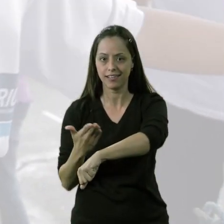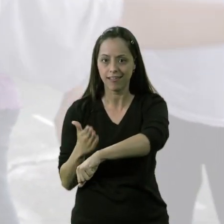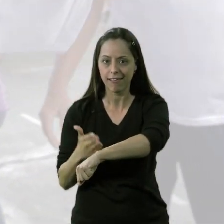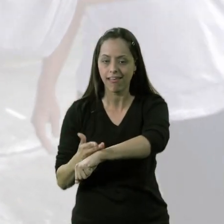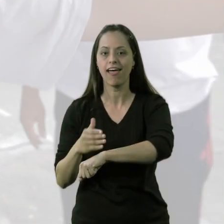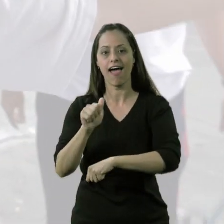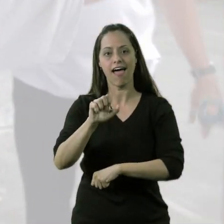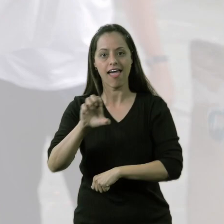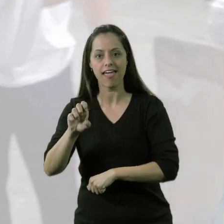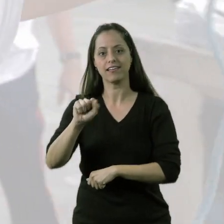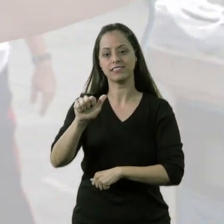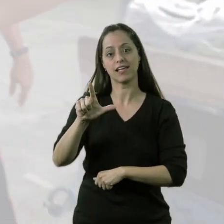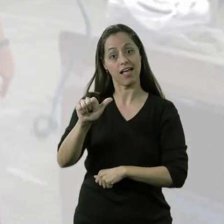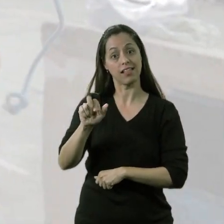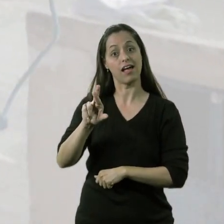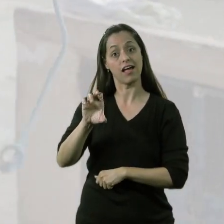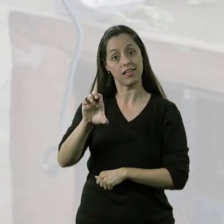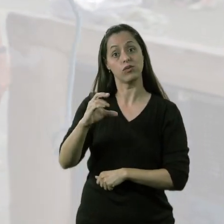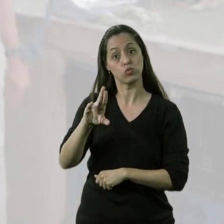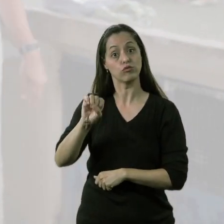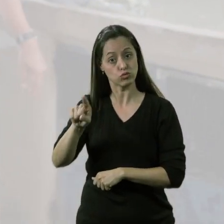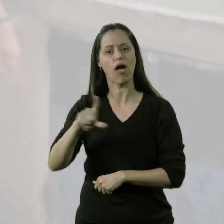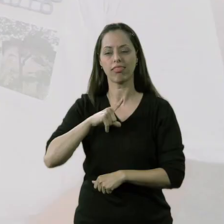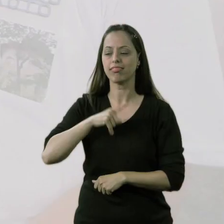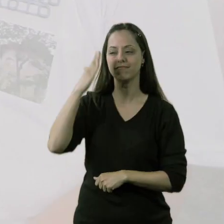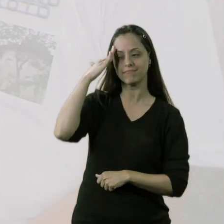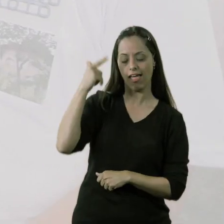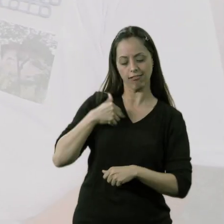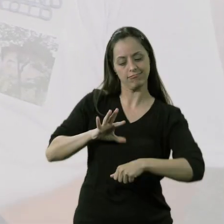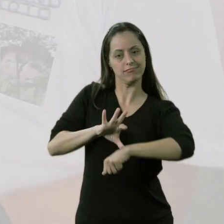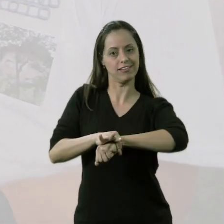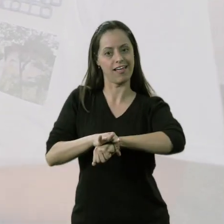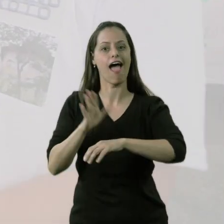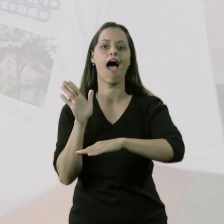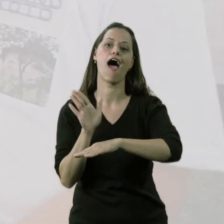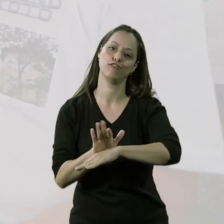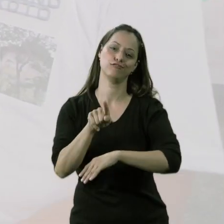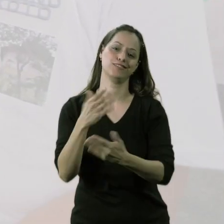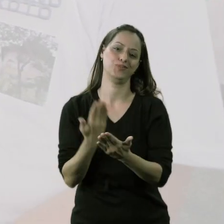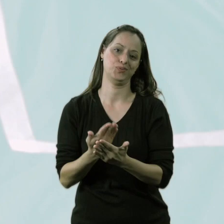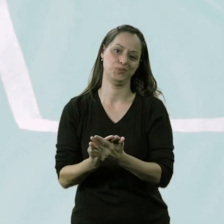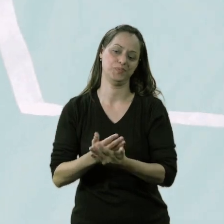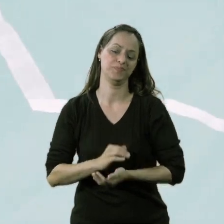porque eles tiveram um ganho de autoestima muito grande e acho que isso é fundamental para a educação.